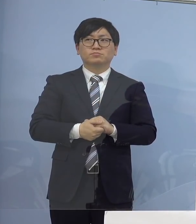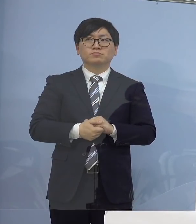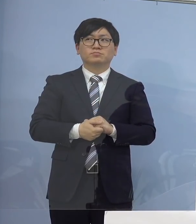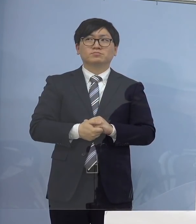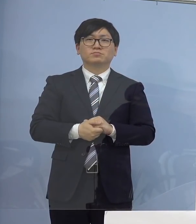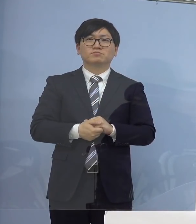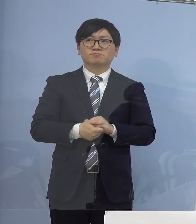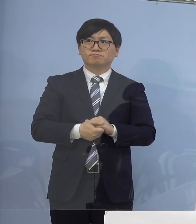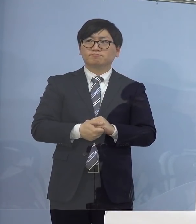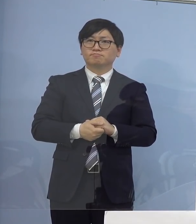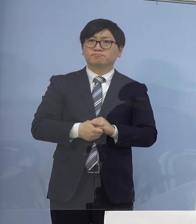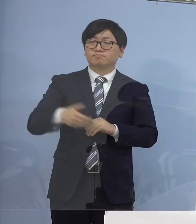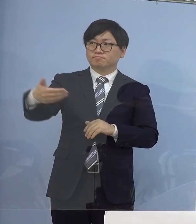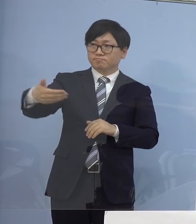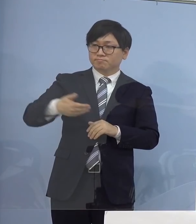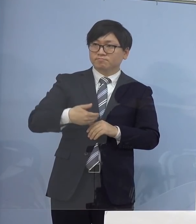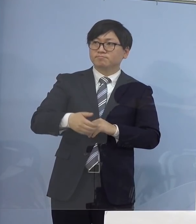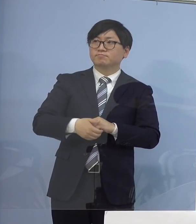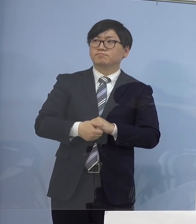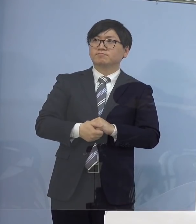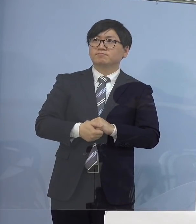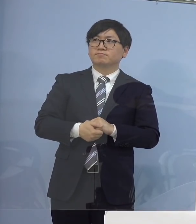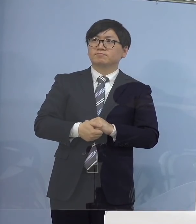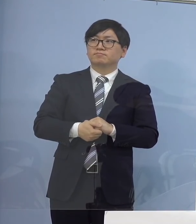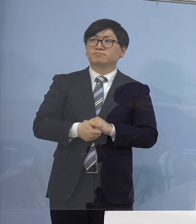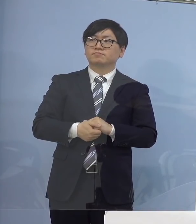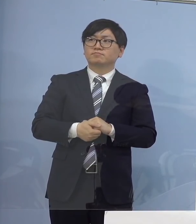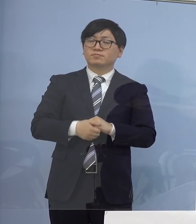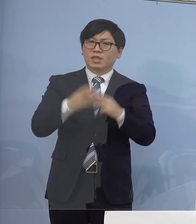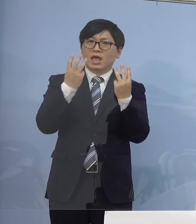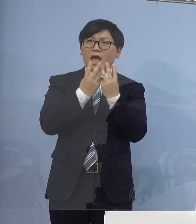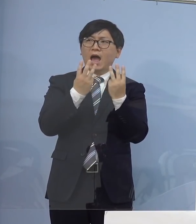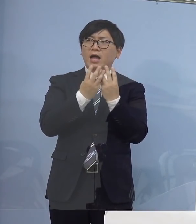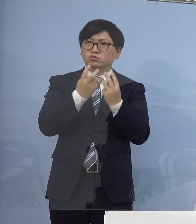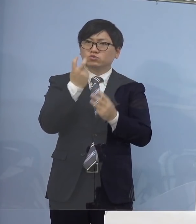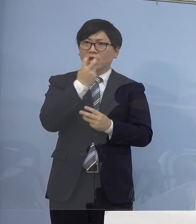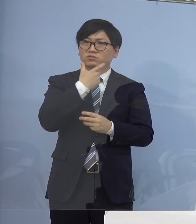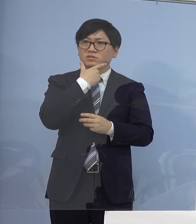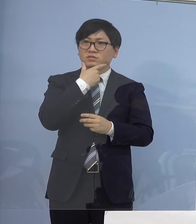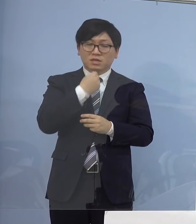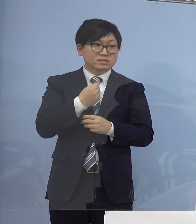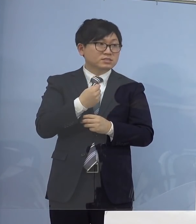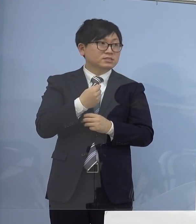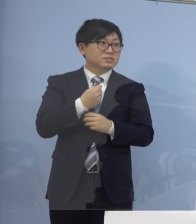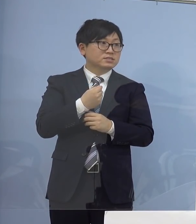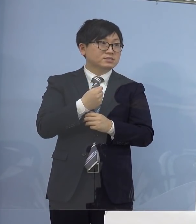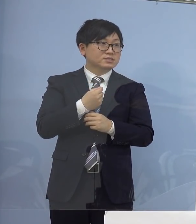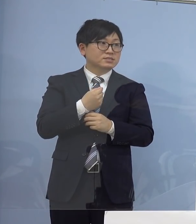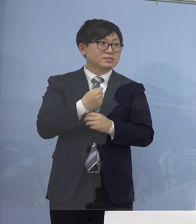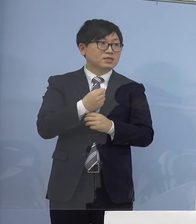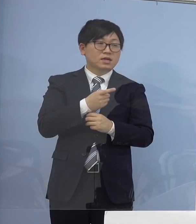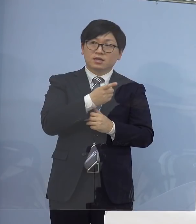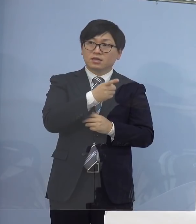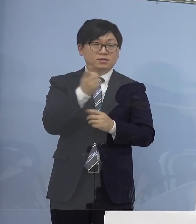（四国放送） すみません、ちょっと数字を確認させて もらいたいんですけど （保健福祉部長） こちらでいいですか